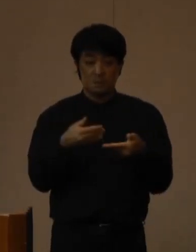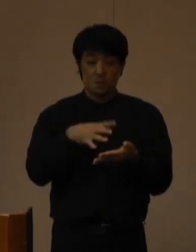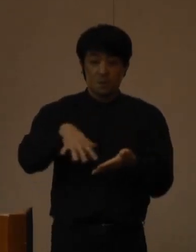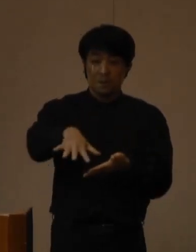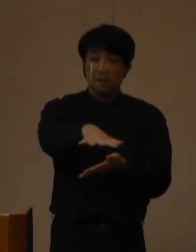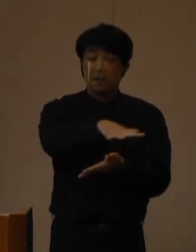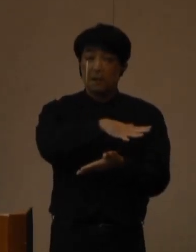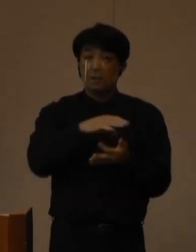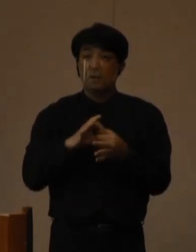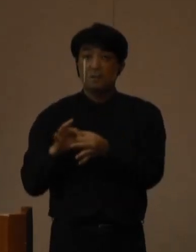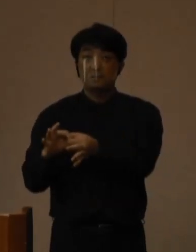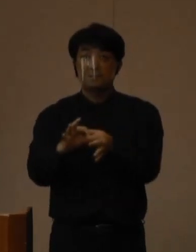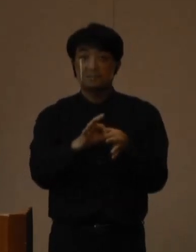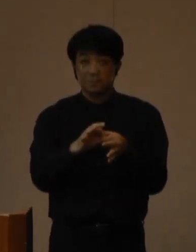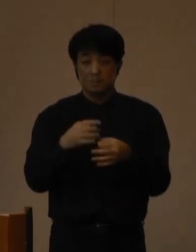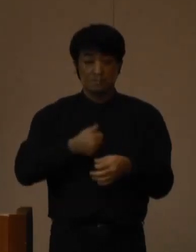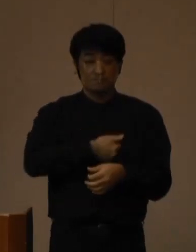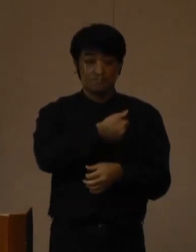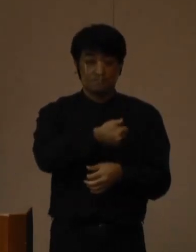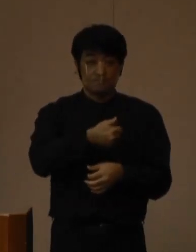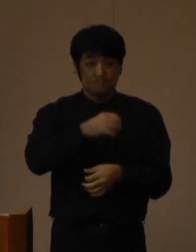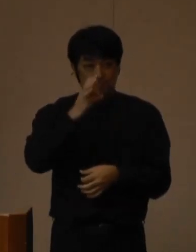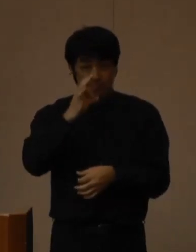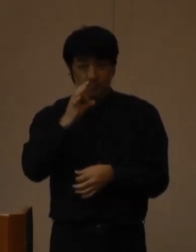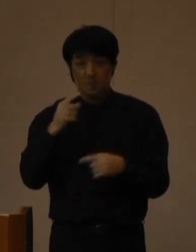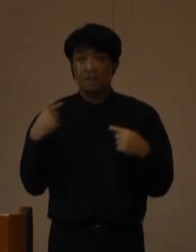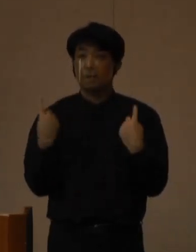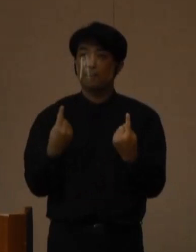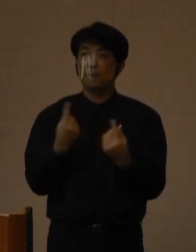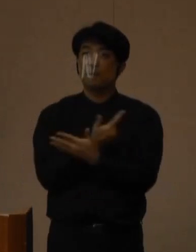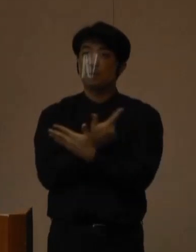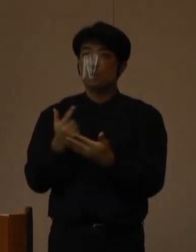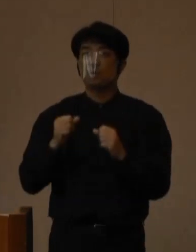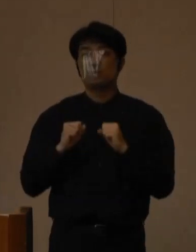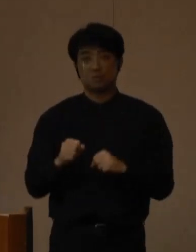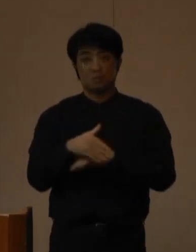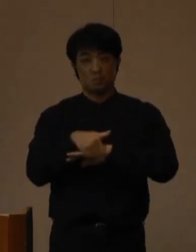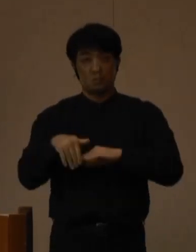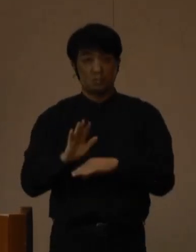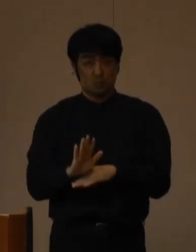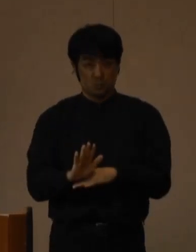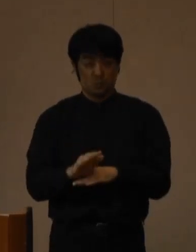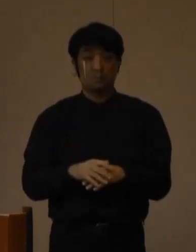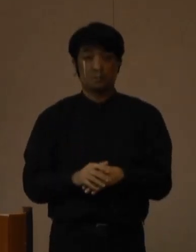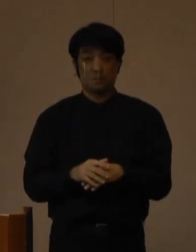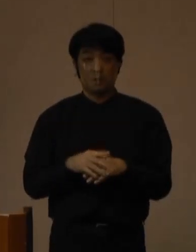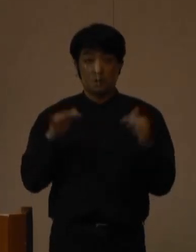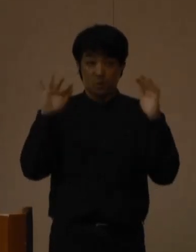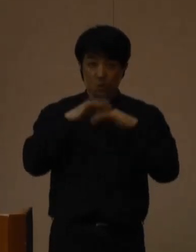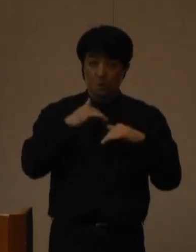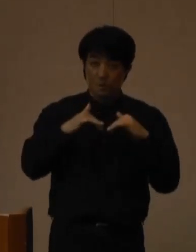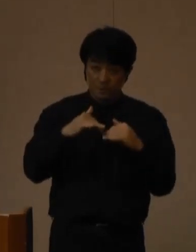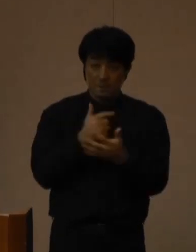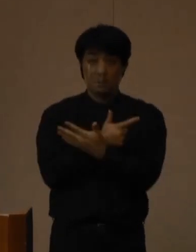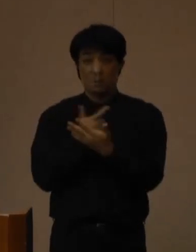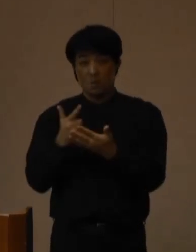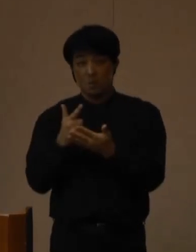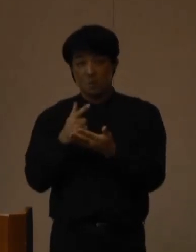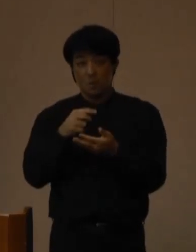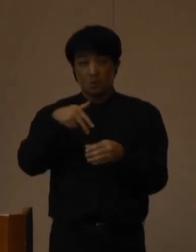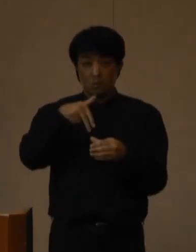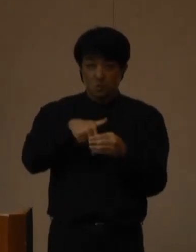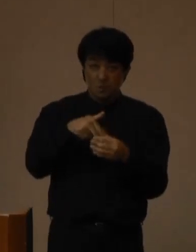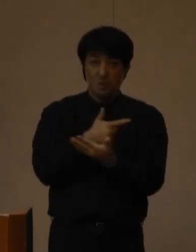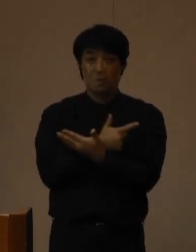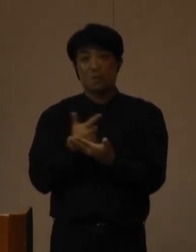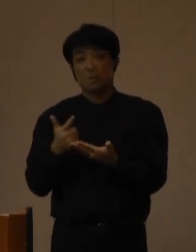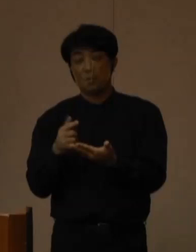巡回キャンペーンを実施する予定であります。また、キャバレーやスナックなど接待・接触を伴う飲食店等は